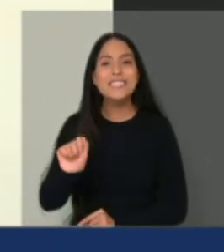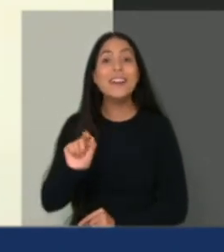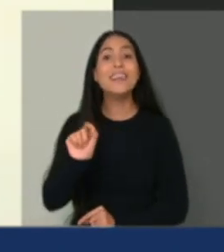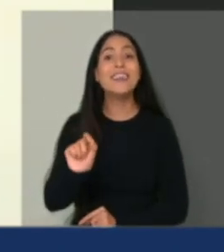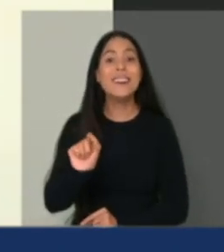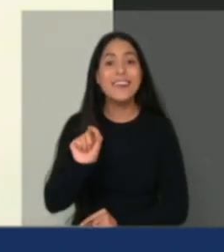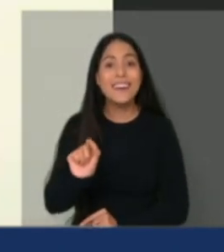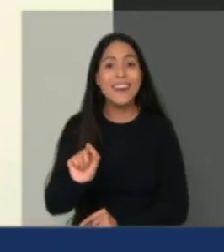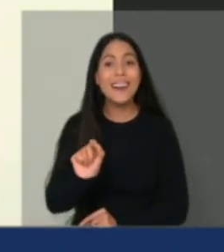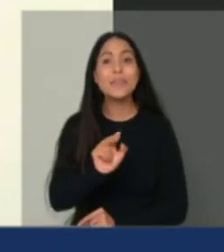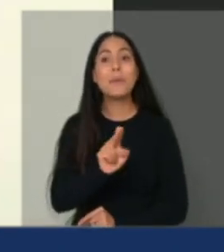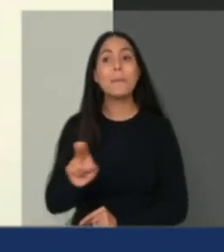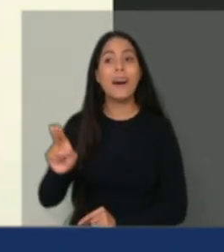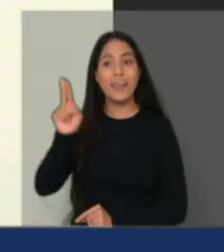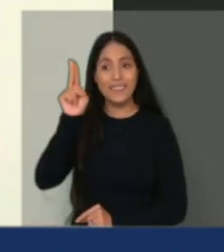DO PÁ ROCO, E... TODO O MÊS DE AGOSTO, É CELEBRADO